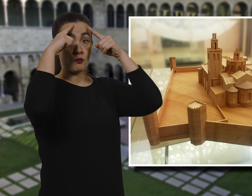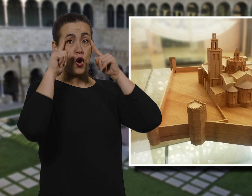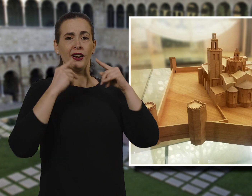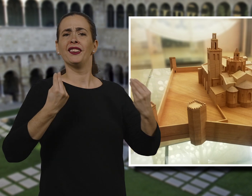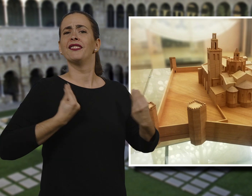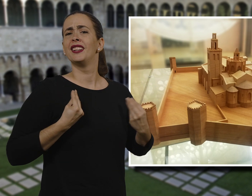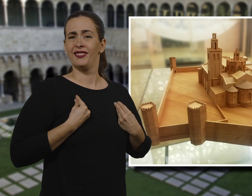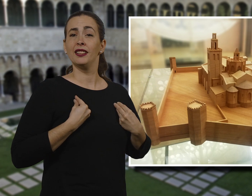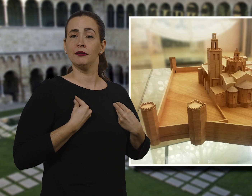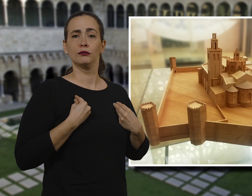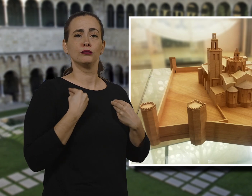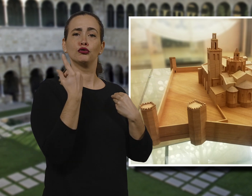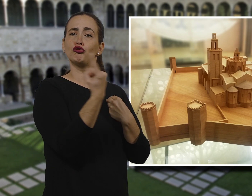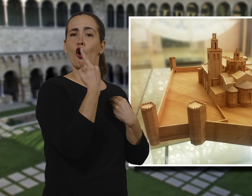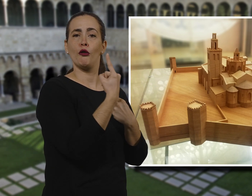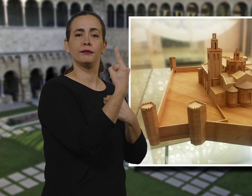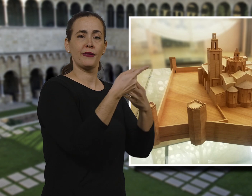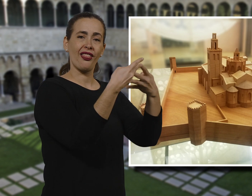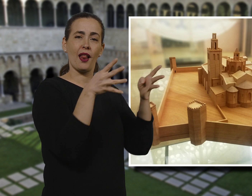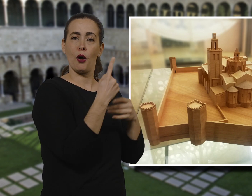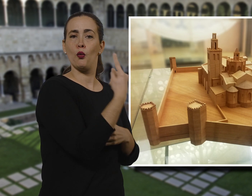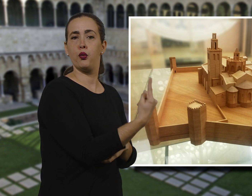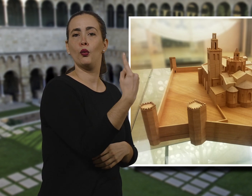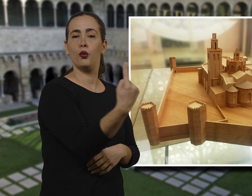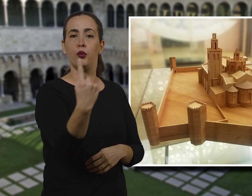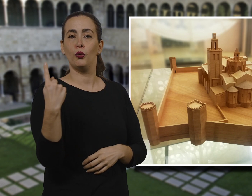Com que els monjos passen a viure en cel·les individuals,